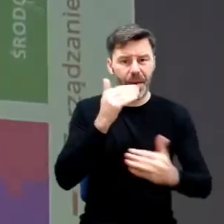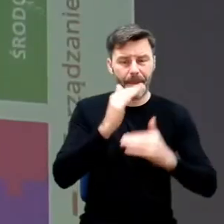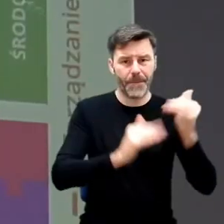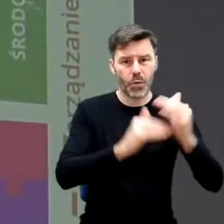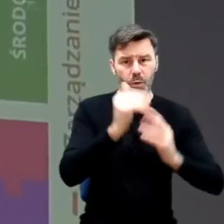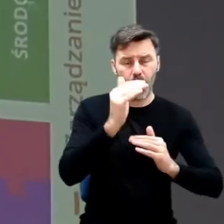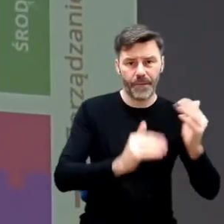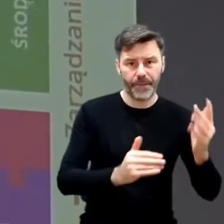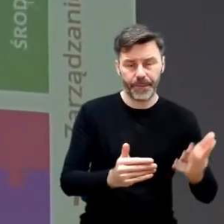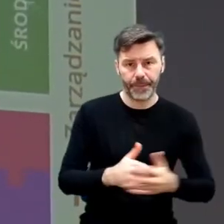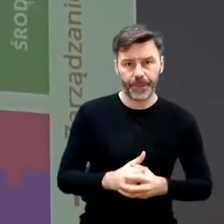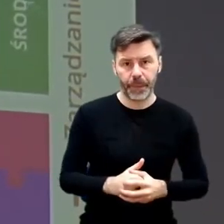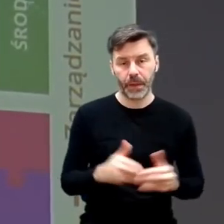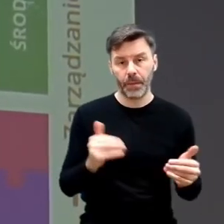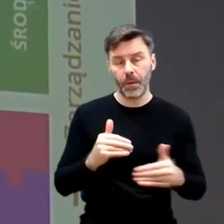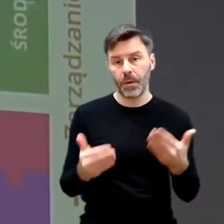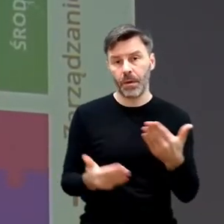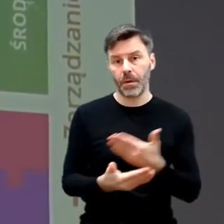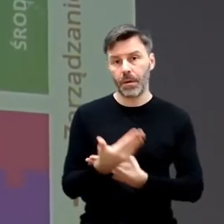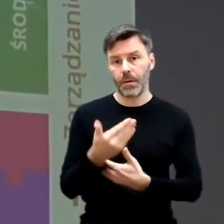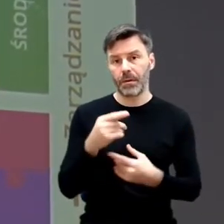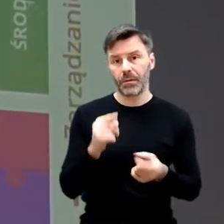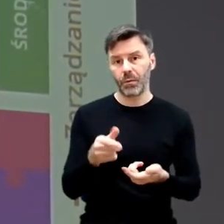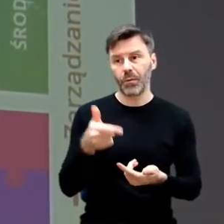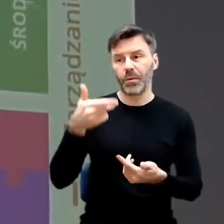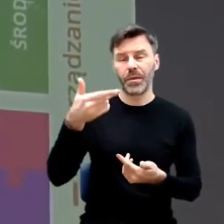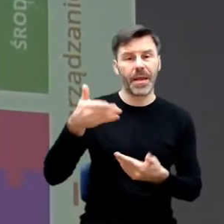w którym już właściwie nie będzie prawie wyborców,